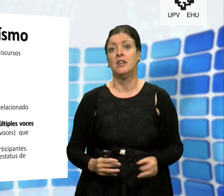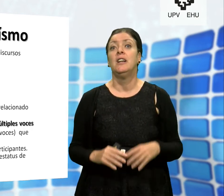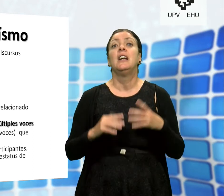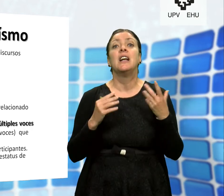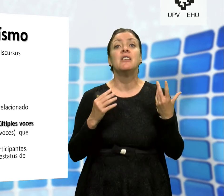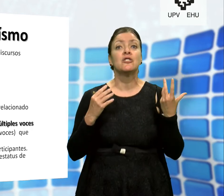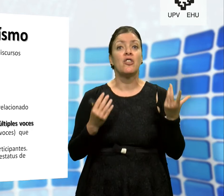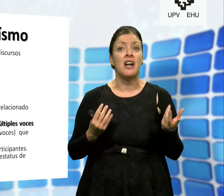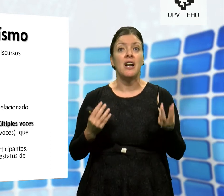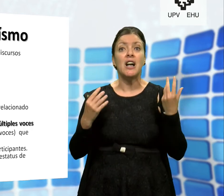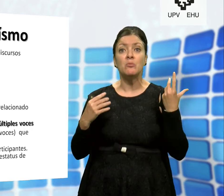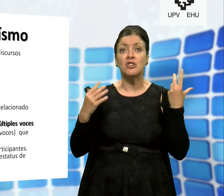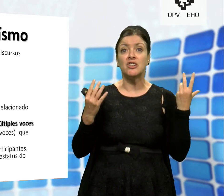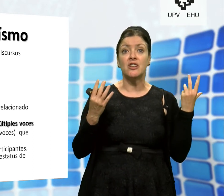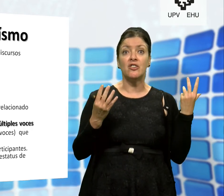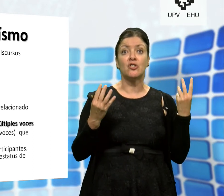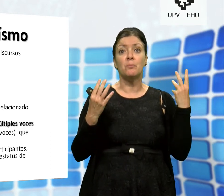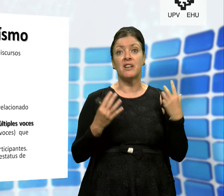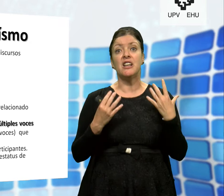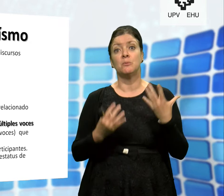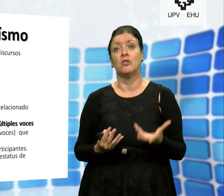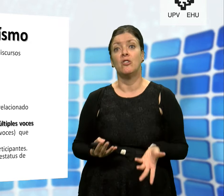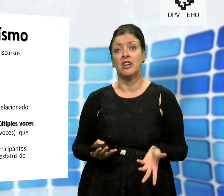En la vida social hay muchos escenarios con prácticas monológicas.